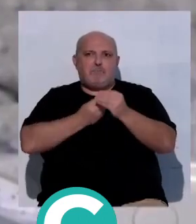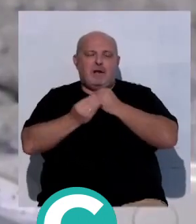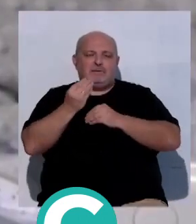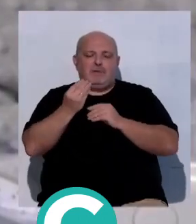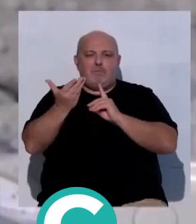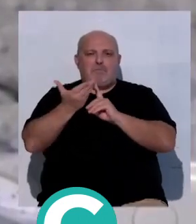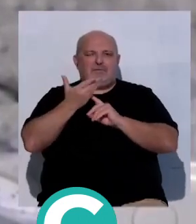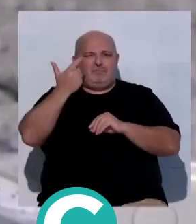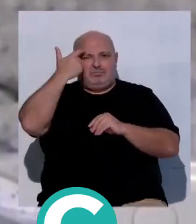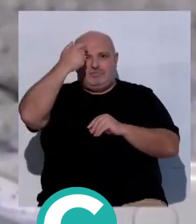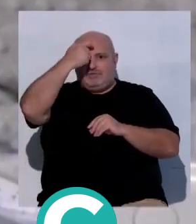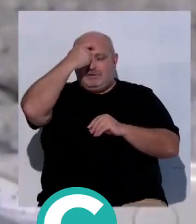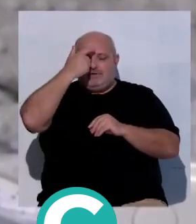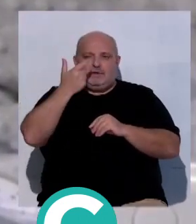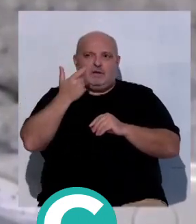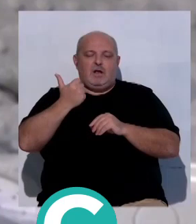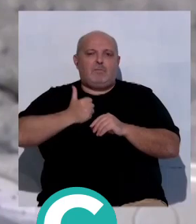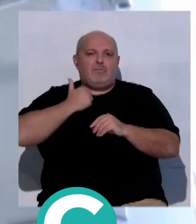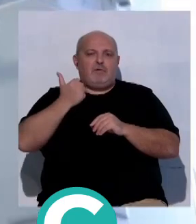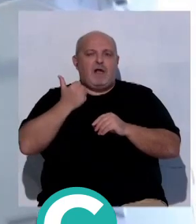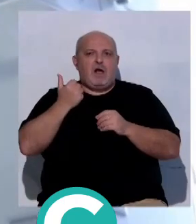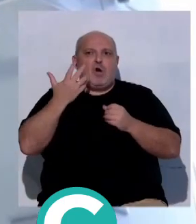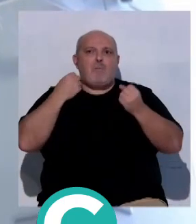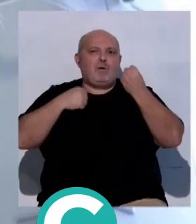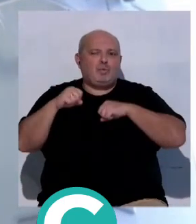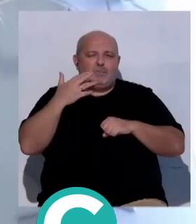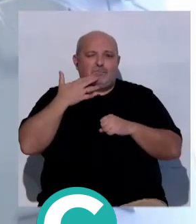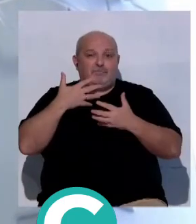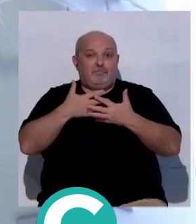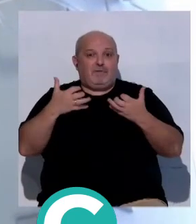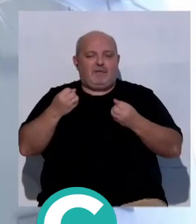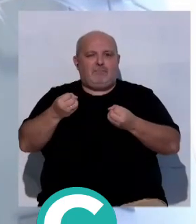Mental parental nos puede dar la oportunidad de actuar es el mensaje que ha trasladado este